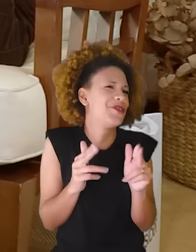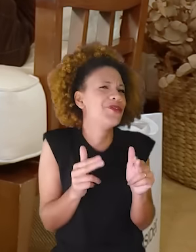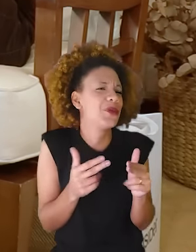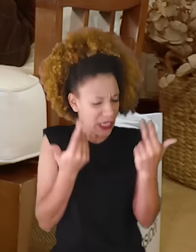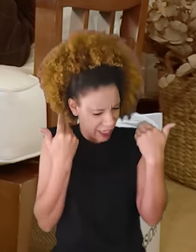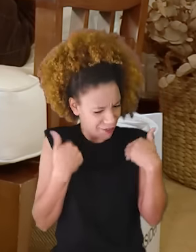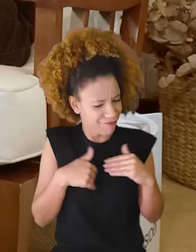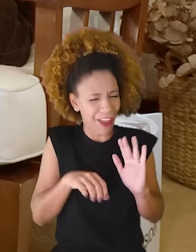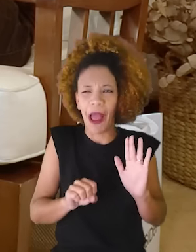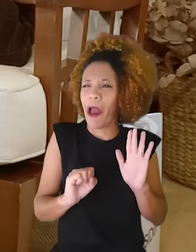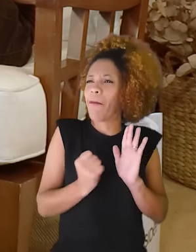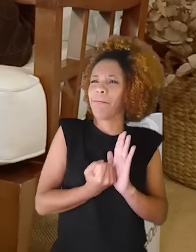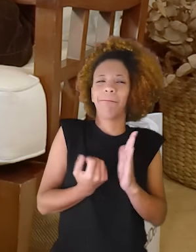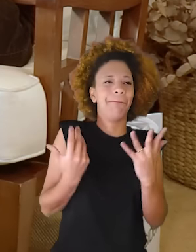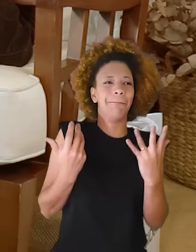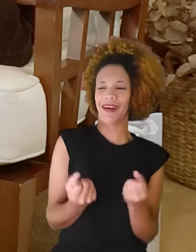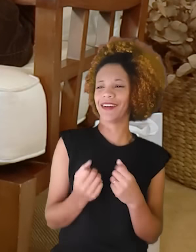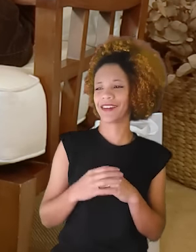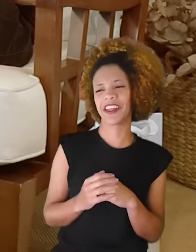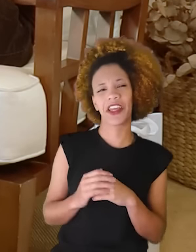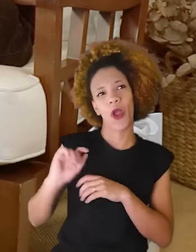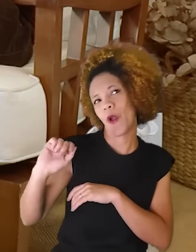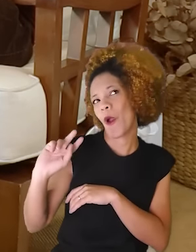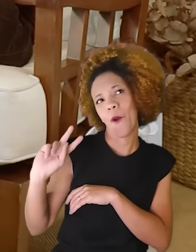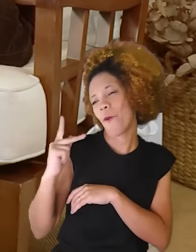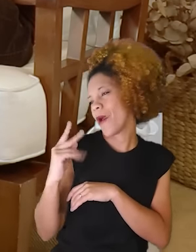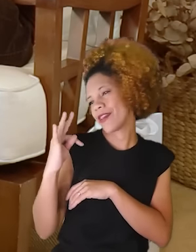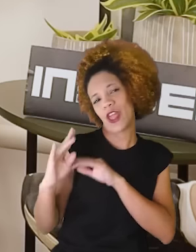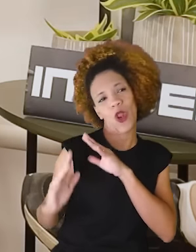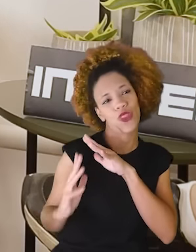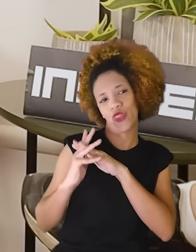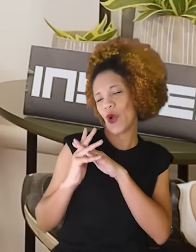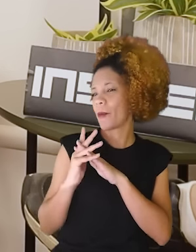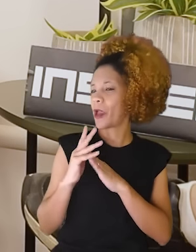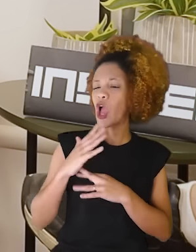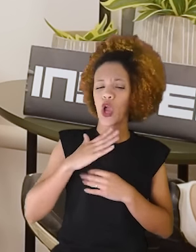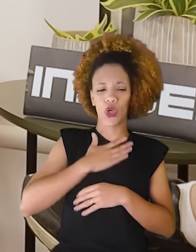vi alguém assumir esse rótulo é a noite eu sou bem tá top cara de gostar de de festa sertaneja